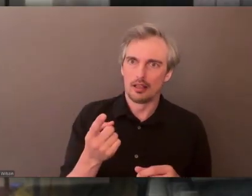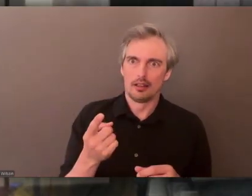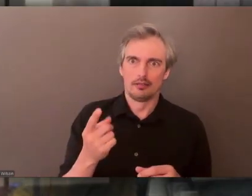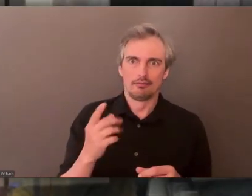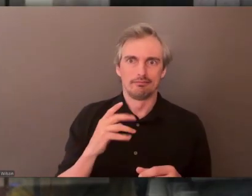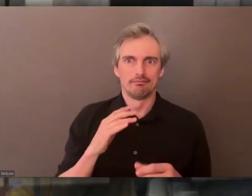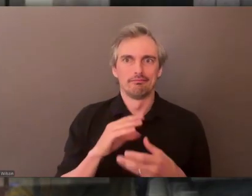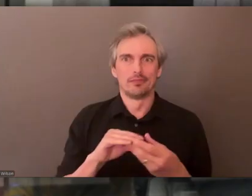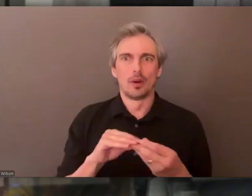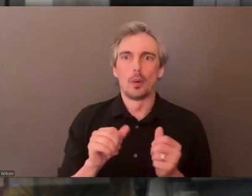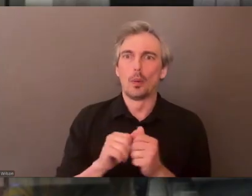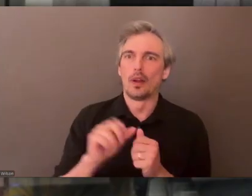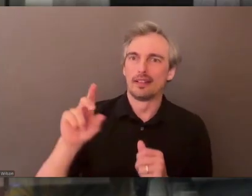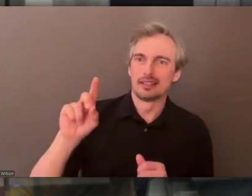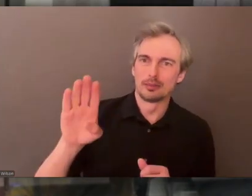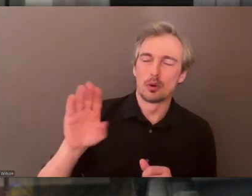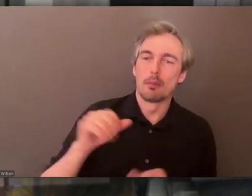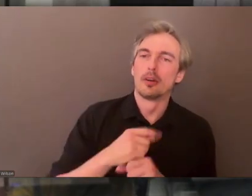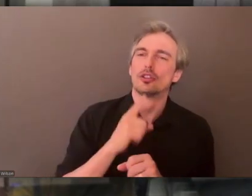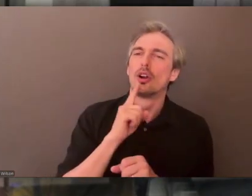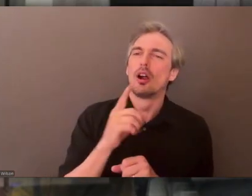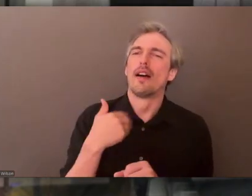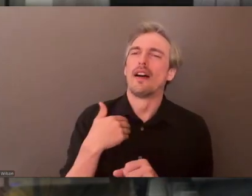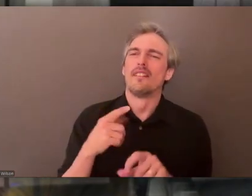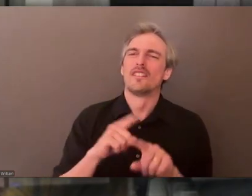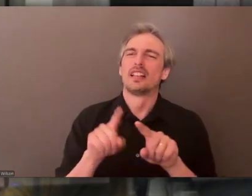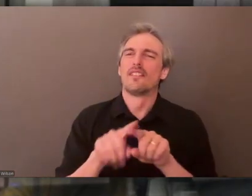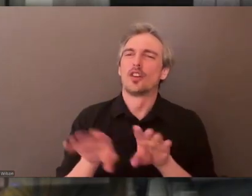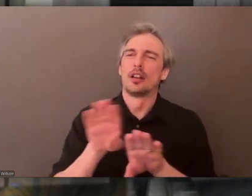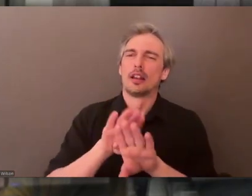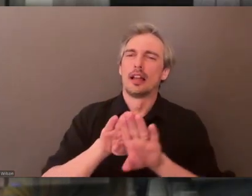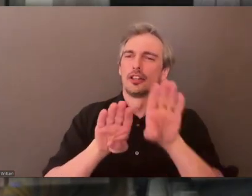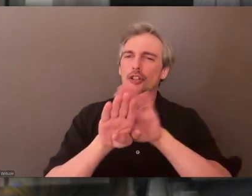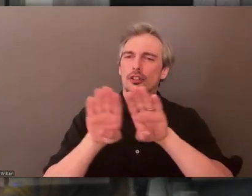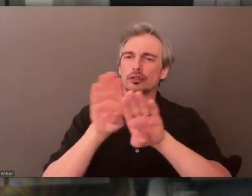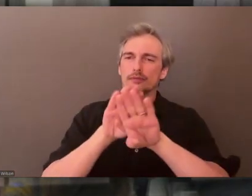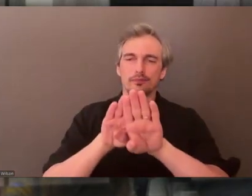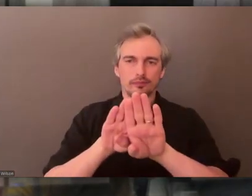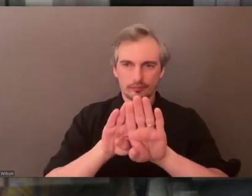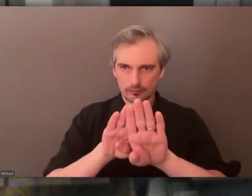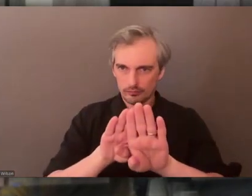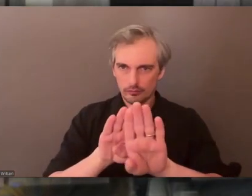また、すべてのデ ータを一つのダッシュボ ードに詰め込まないようにしましょう。